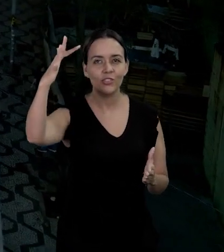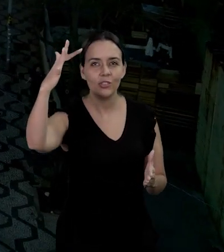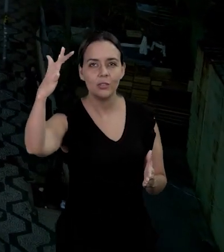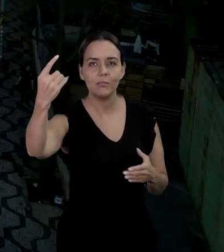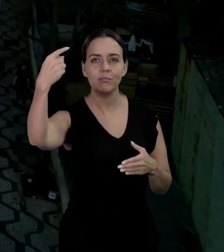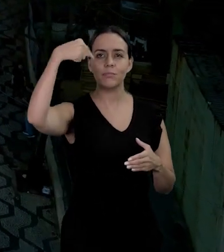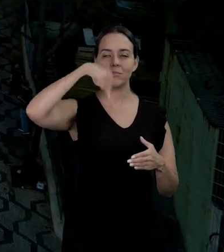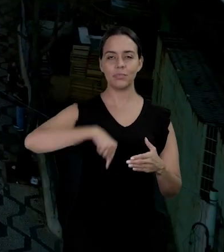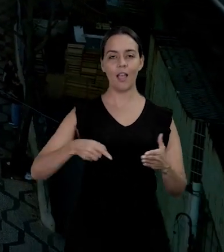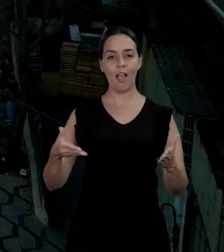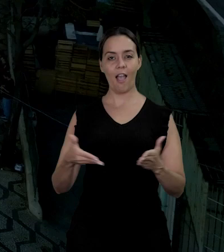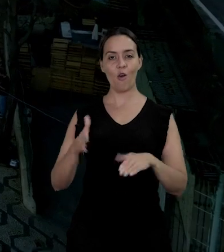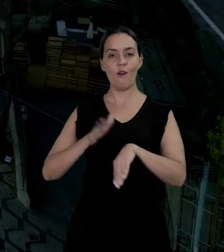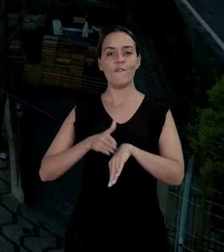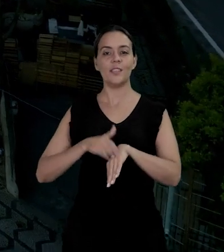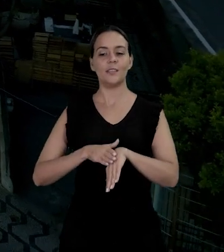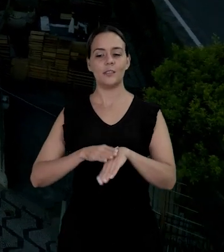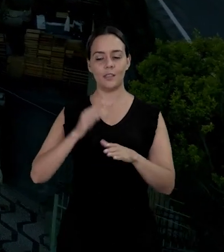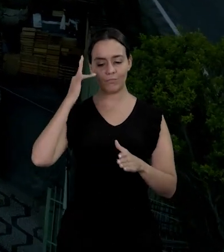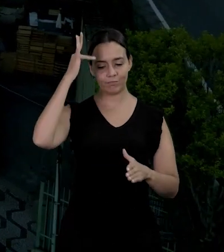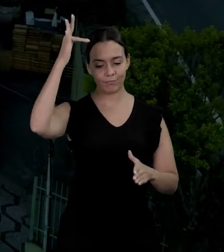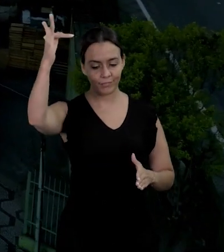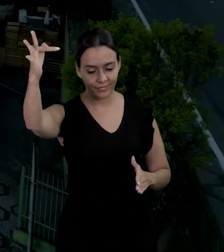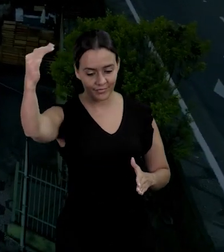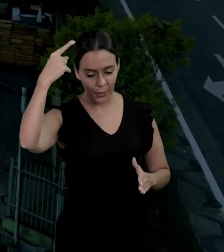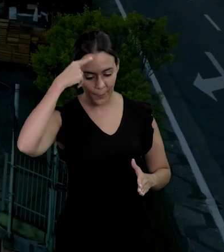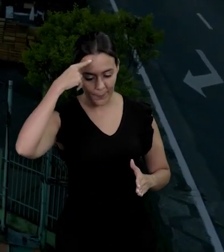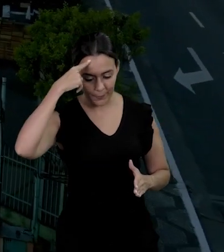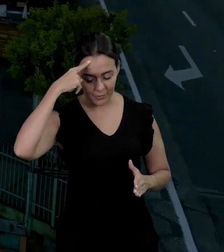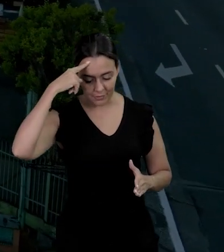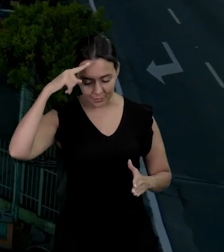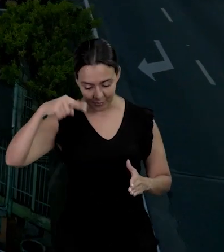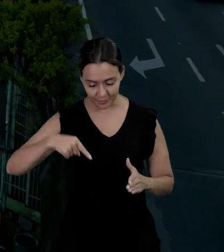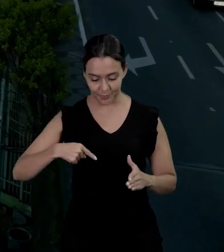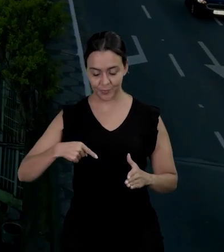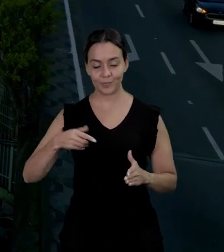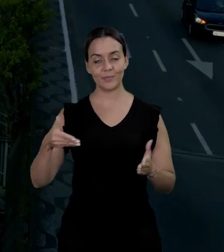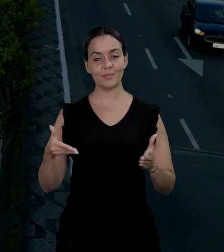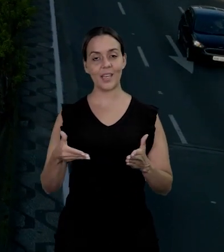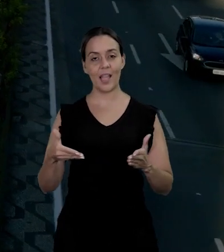ela afeta as ações que eu faço aqui no presente e aí, é bem interessante quando a gente pensa, por exemplo,